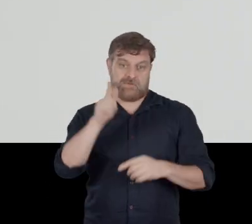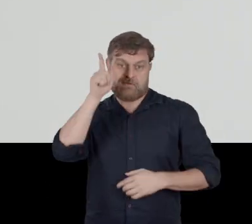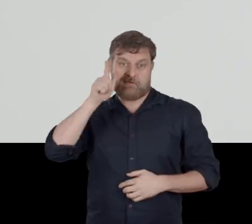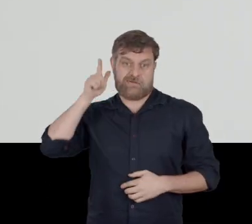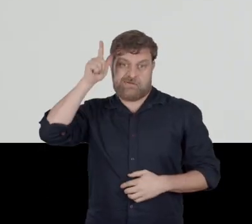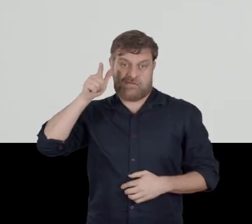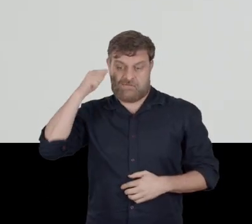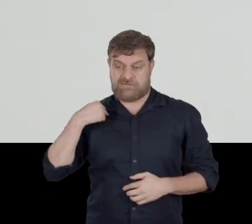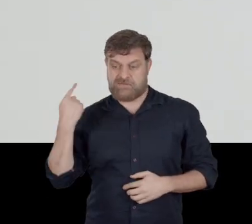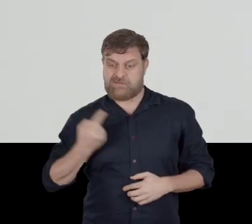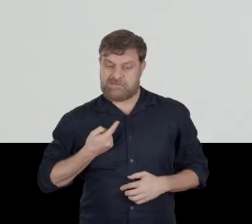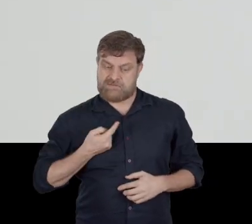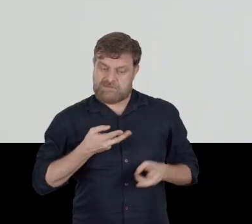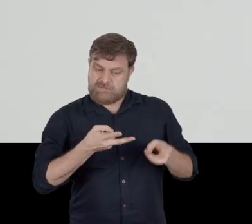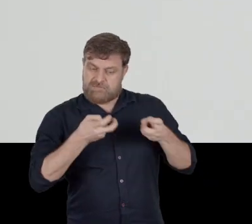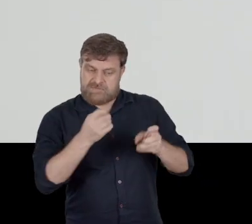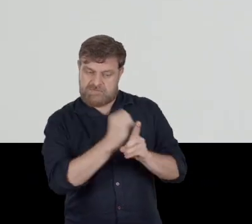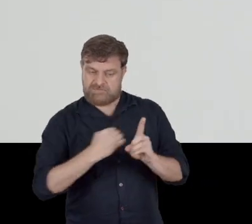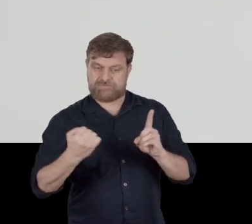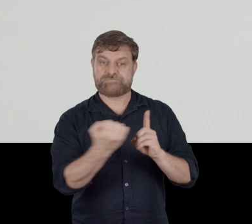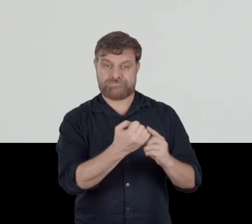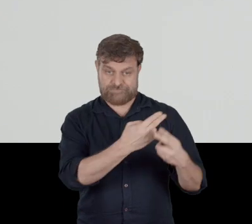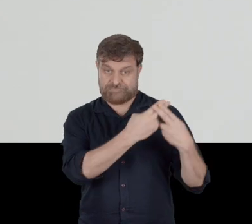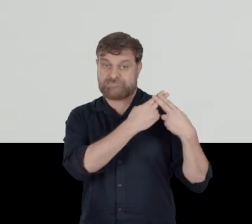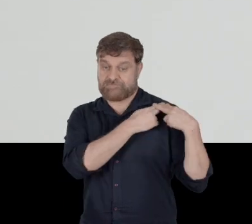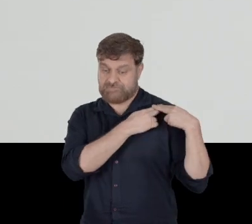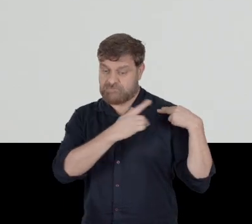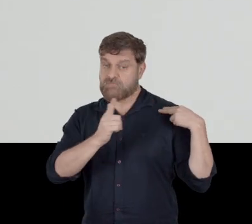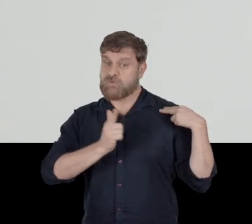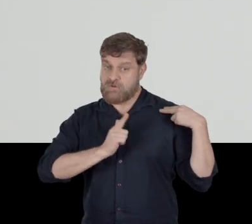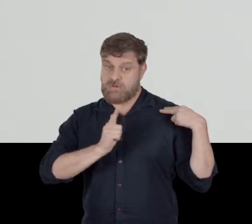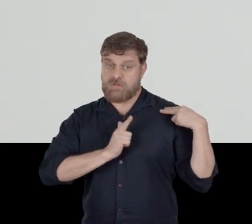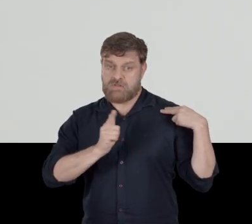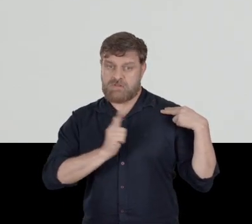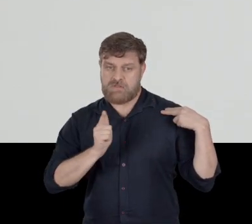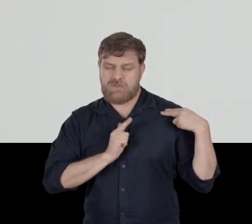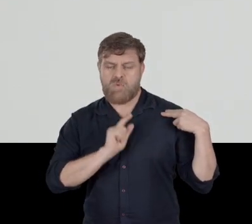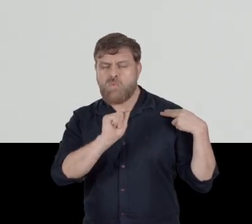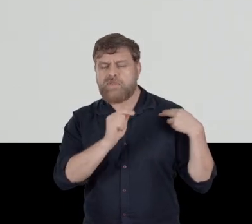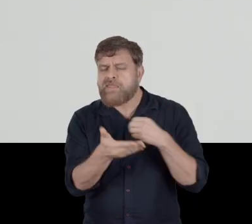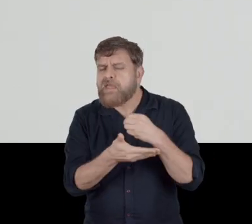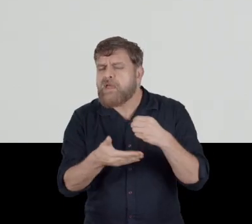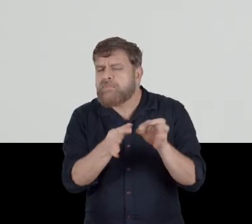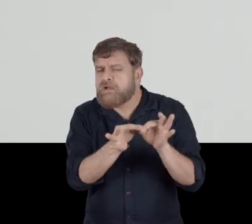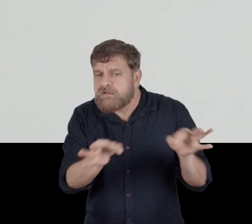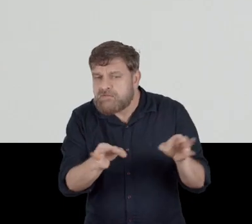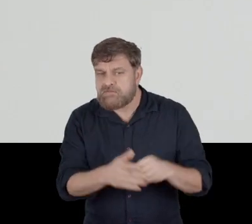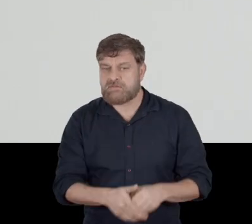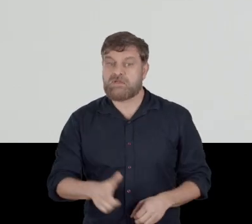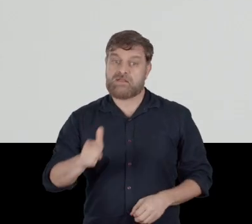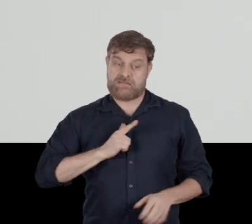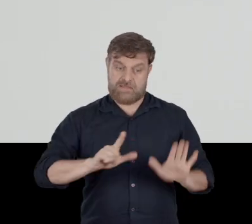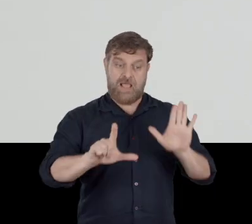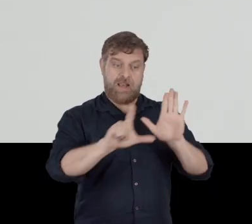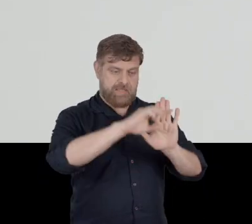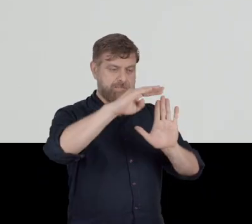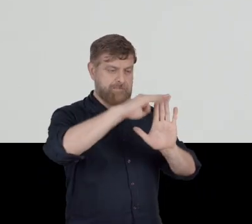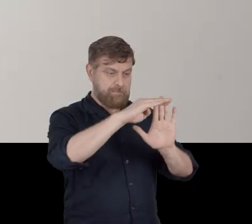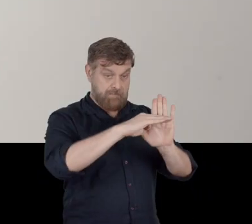daquilo que você considera socialmente responsável. Então, o que é esse minimamente? É você obviamente cumprir as leis,